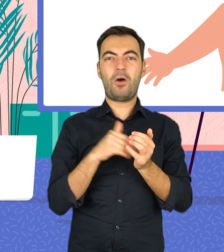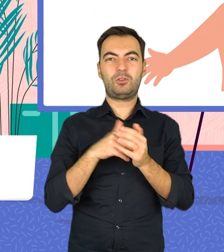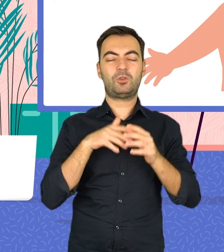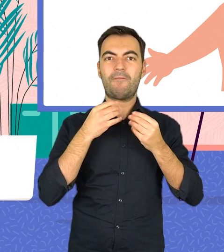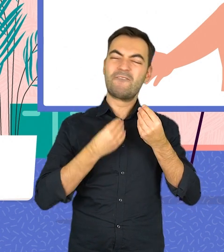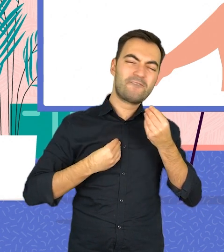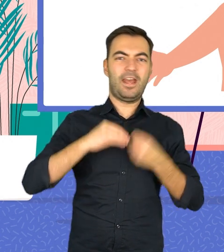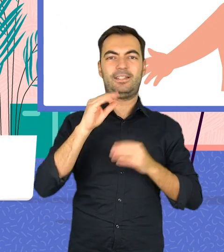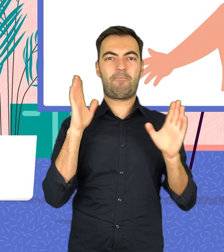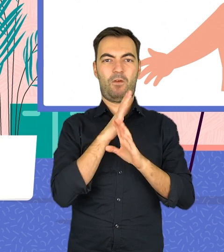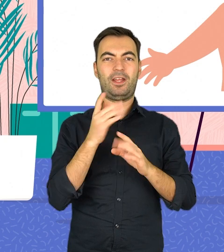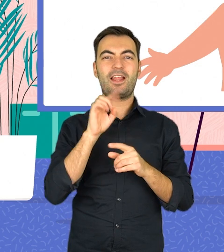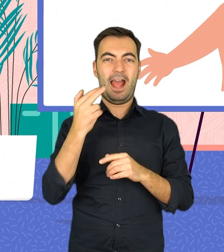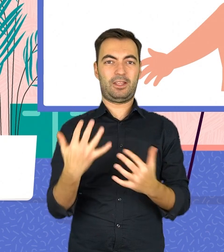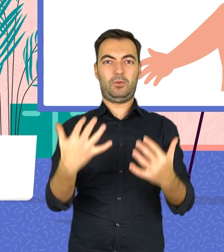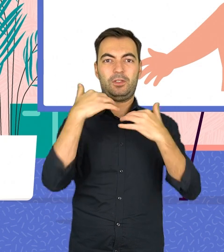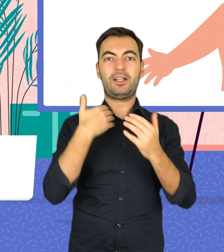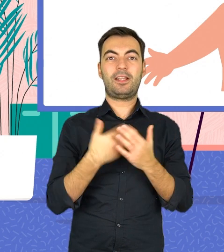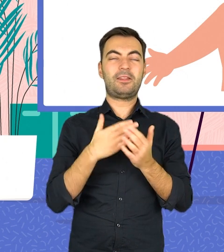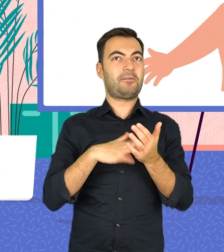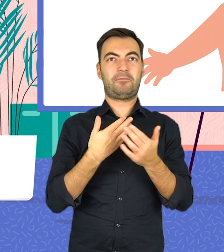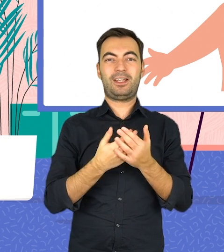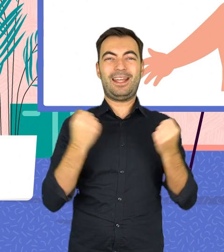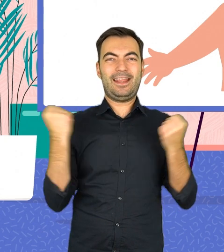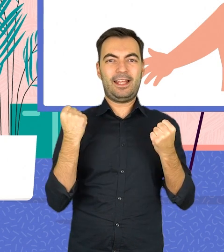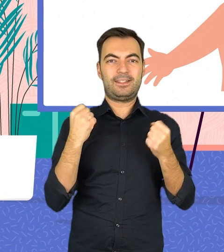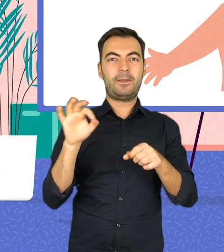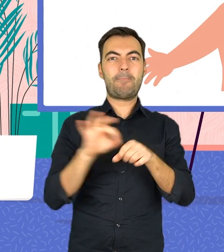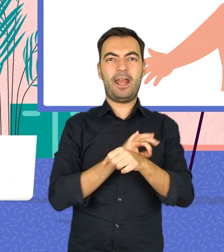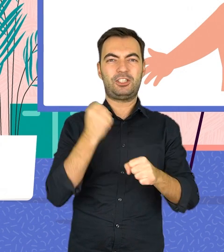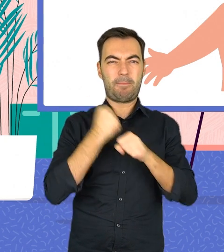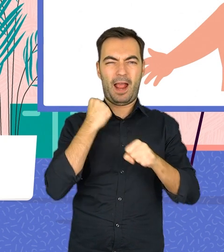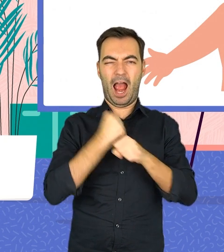potrzebuje więcej tlenu czyli wtedy gdy intensywniej pracują ich mięśnie.